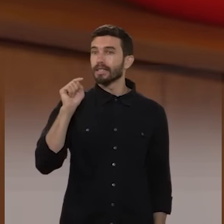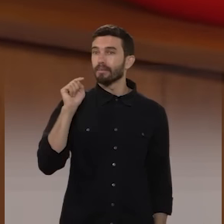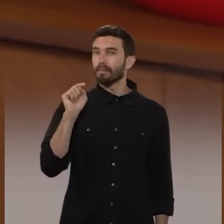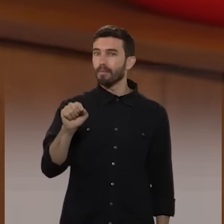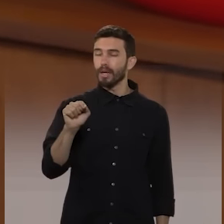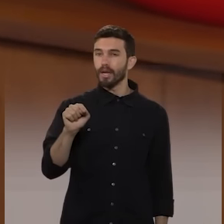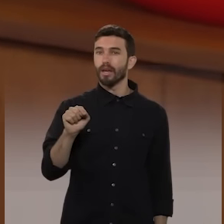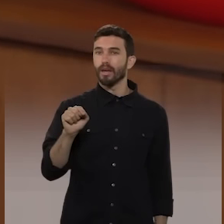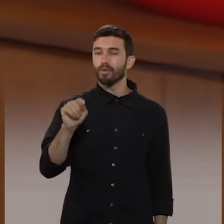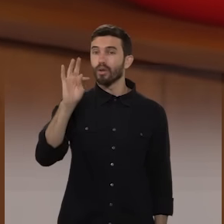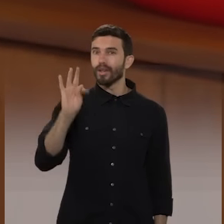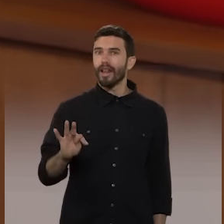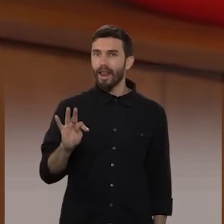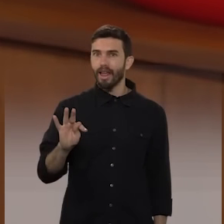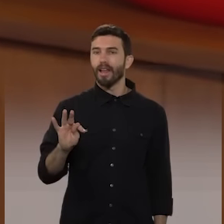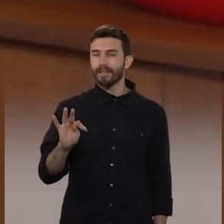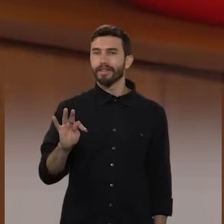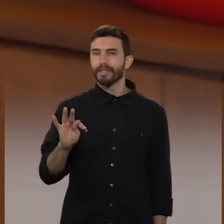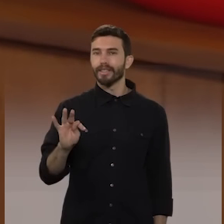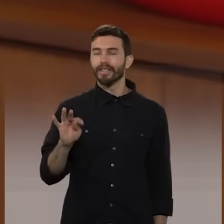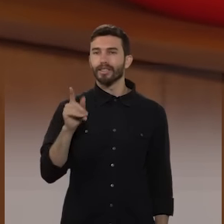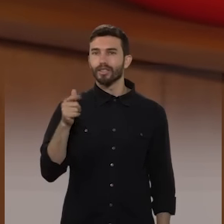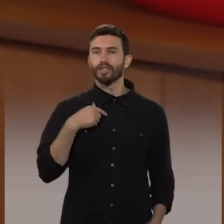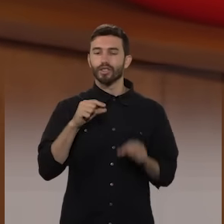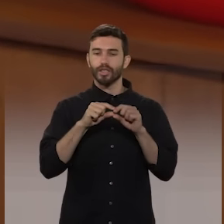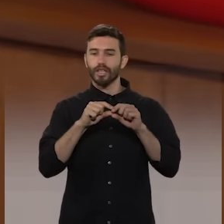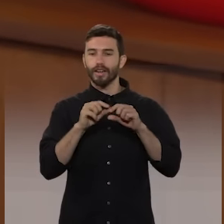Nós entramos com uma operação no Missouri produzindo... desculpa,